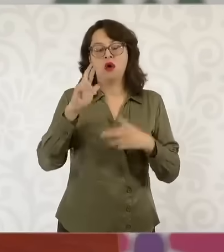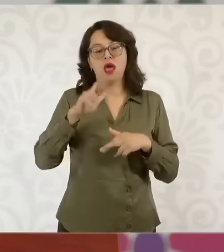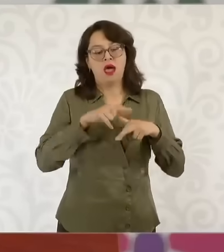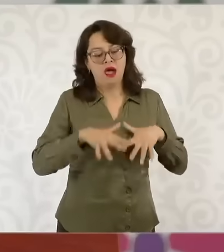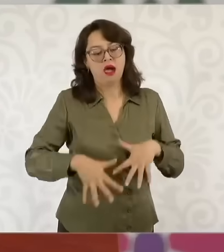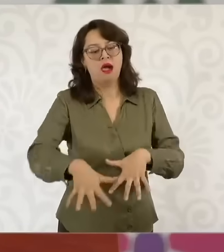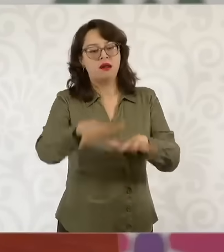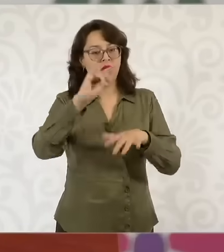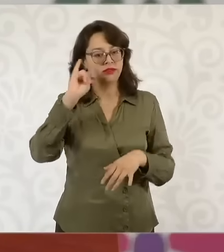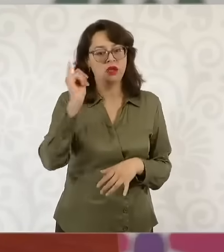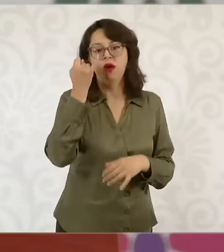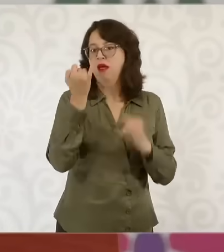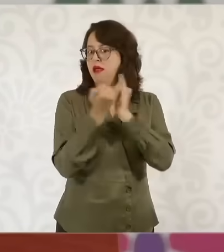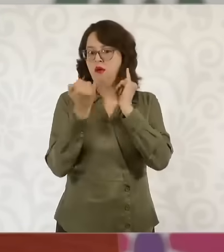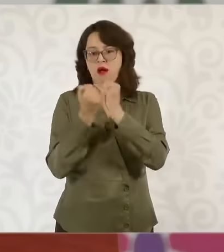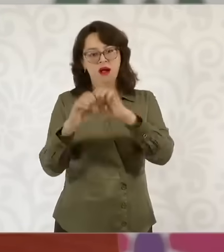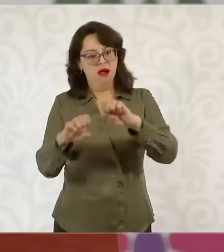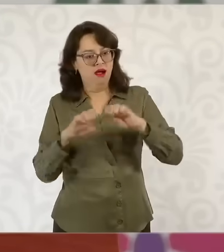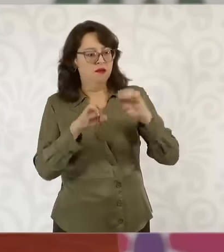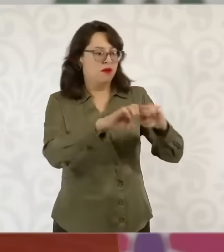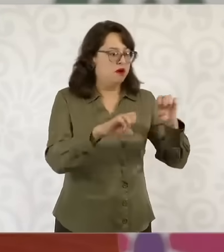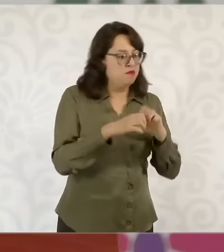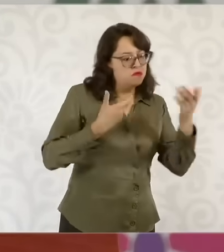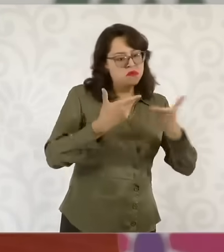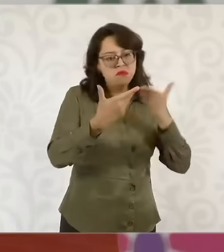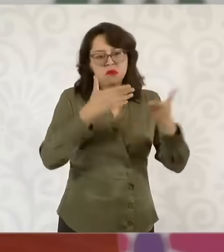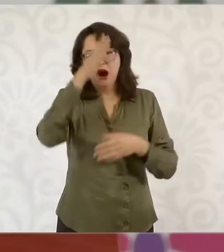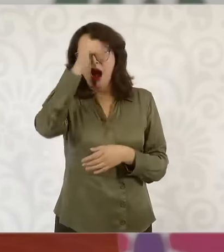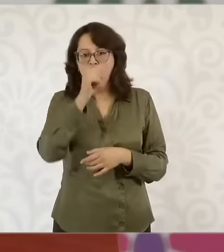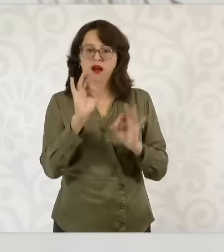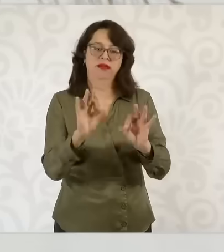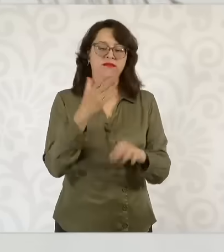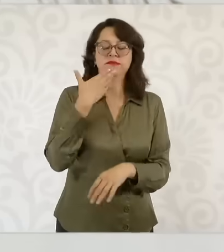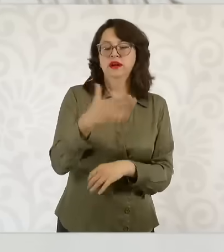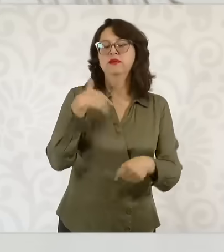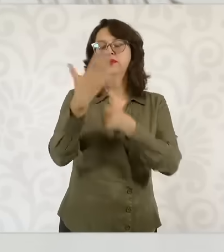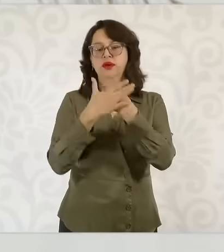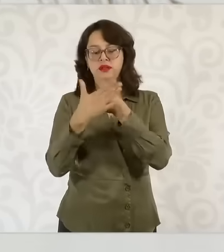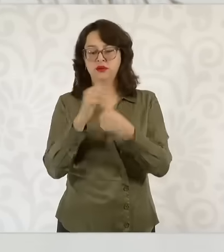pues también se llegó a un muy buen acuerdo que ya va a ser anunciado más tarde por Alicia Barcenas y